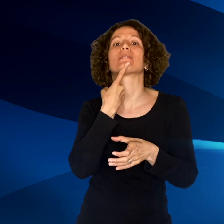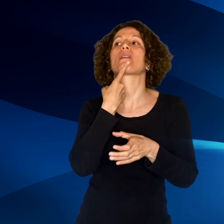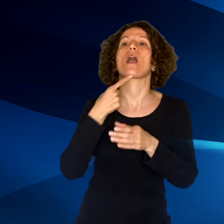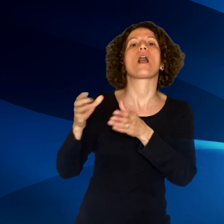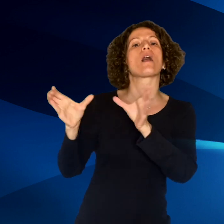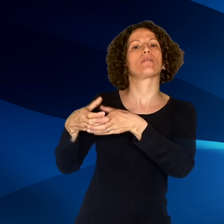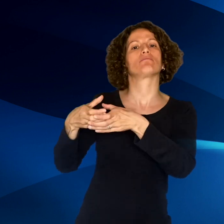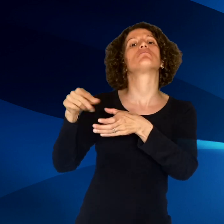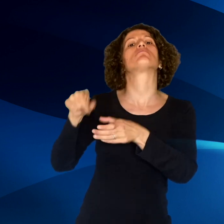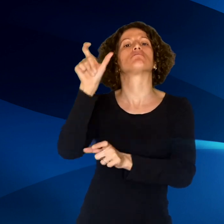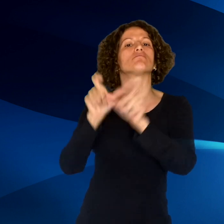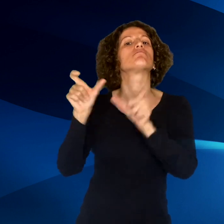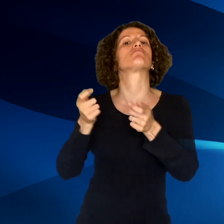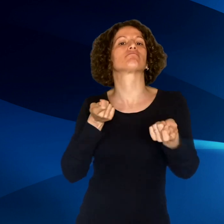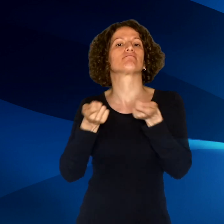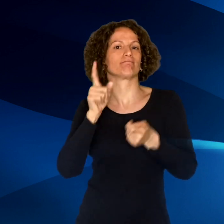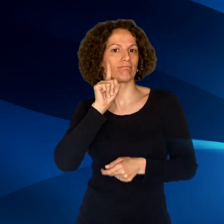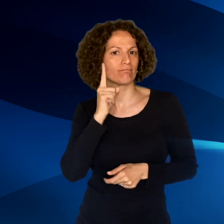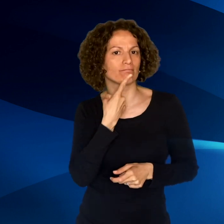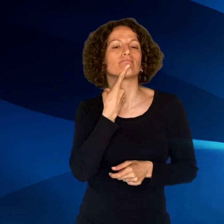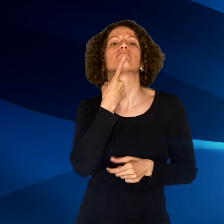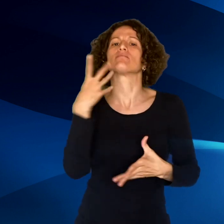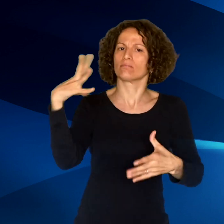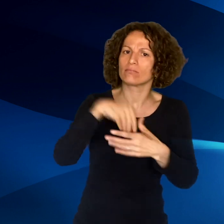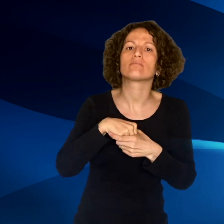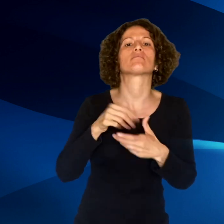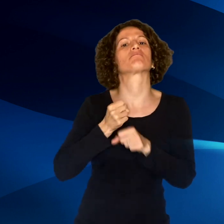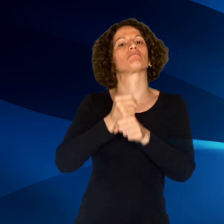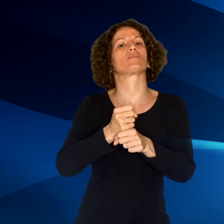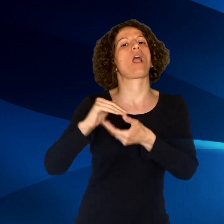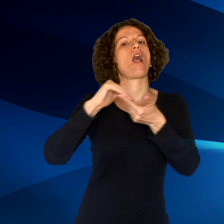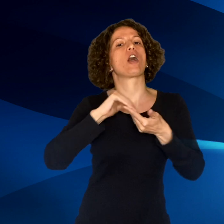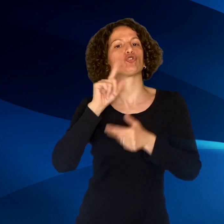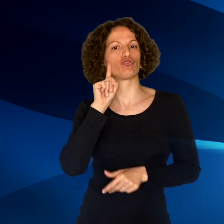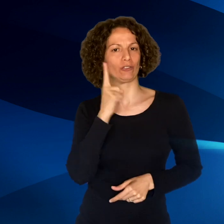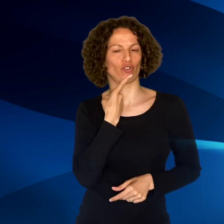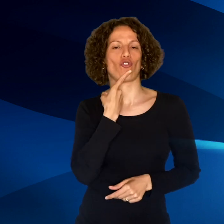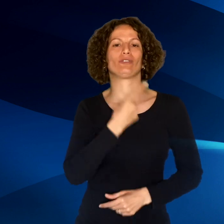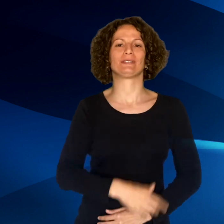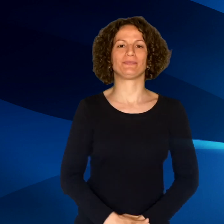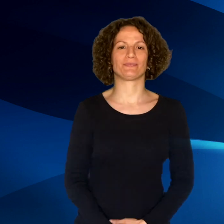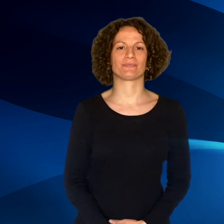I progetti che coinvolgono le lingue dei segni dovrebbero essere intrapresi coinvolgendo le organizzazioni guidate da sordi, inclusi i rappresentanti delle associazioni nazionali di persone sorde.